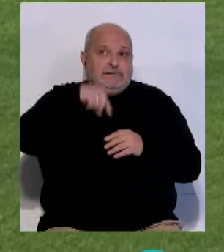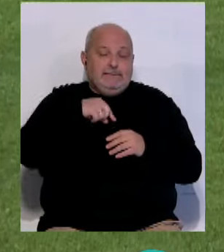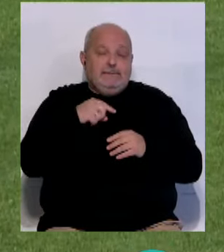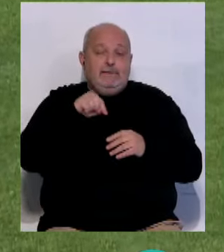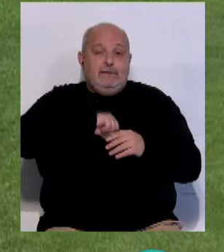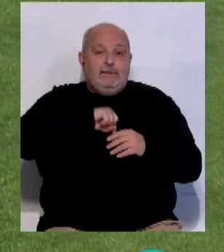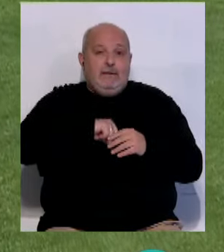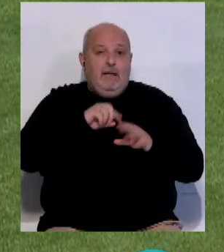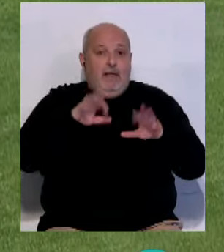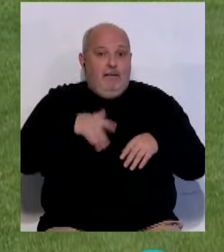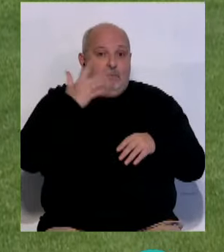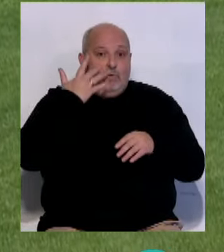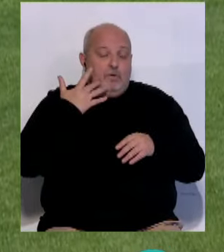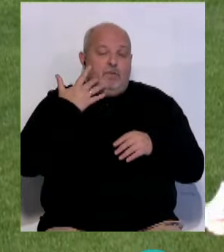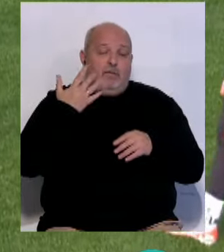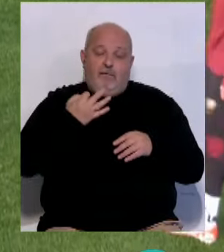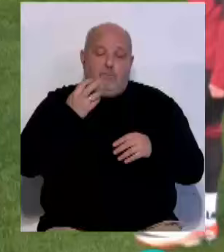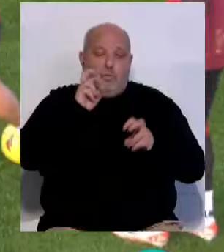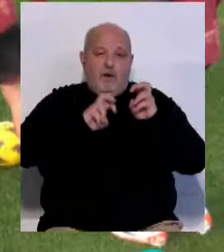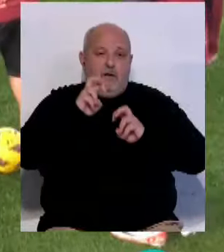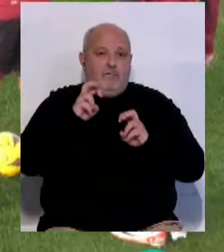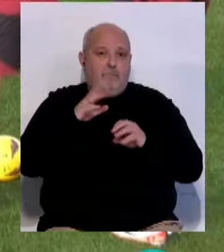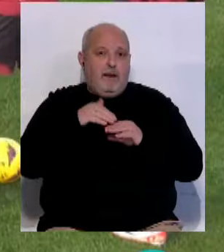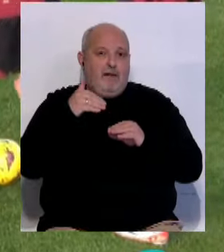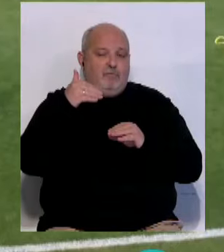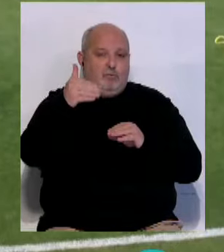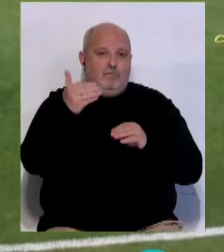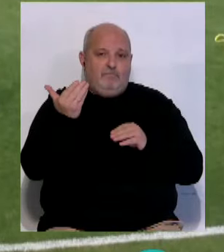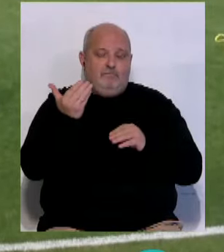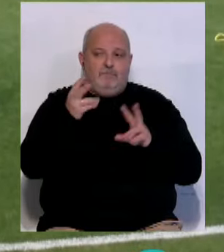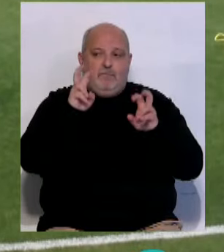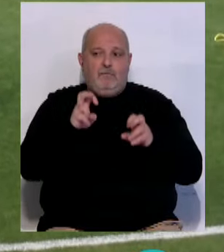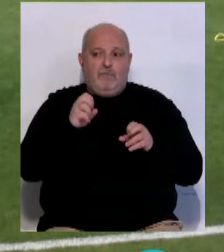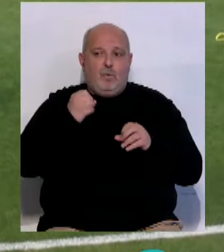sientes cadista y demás tienes que mirar también un poquito más por por el club por por lo que es